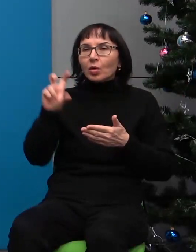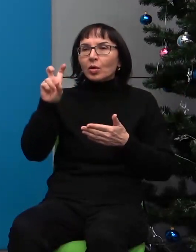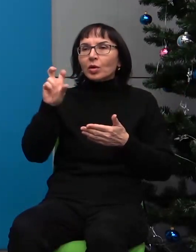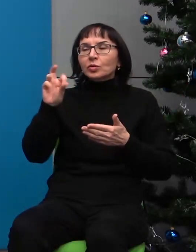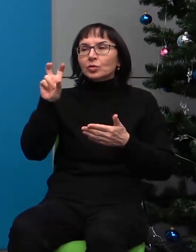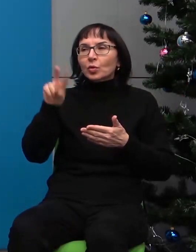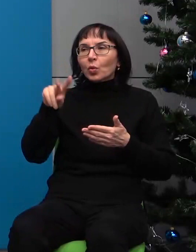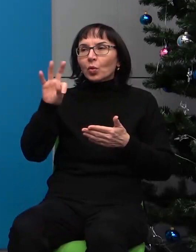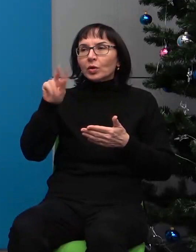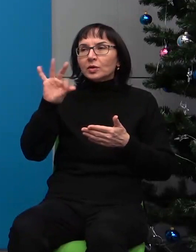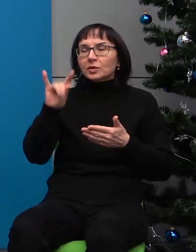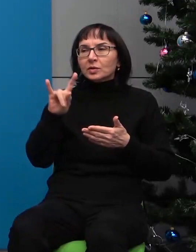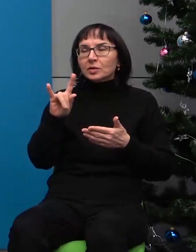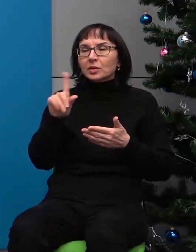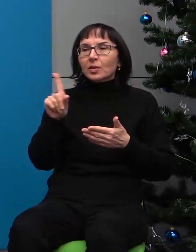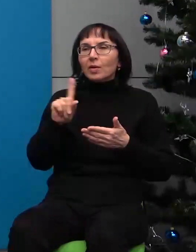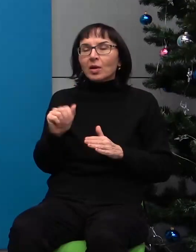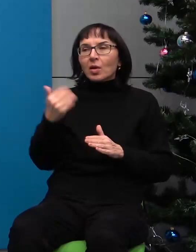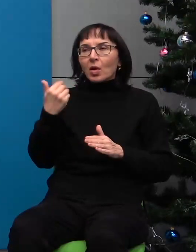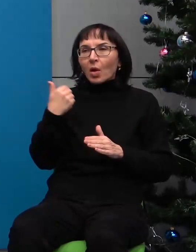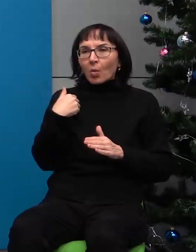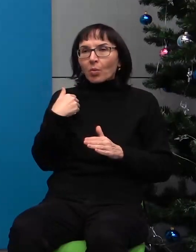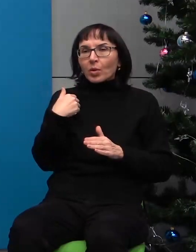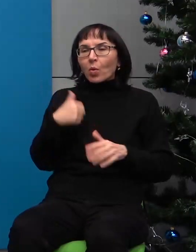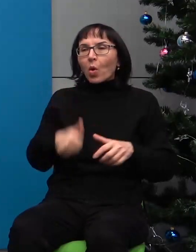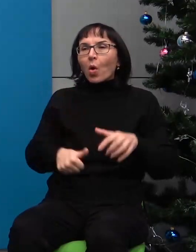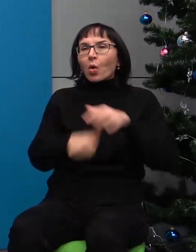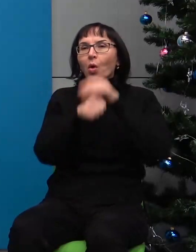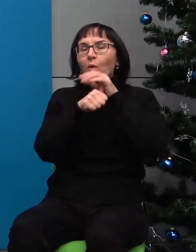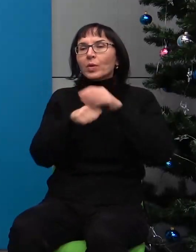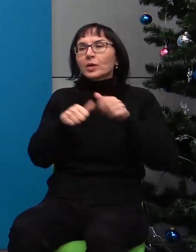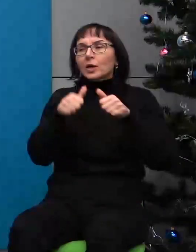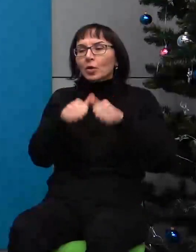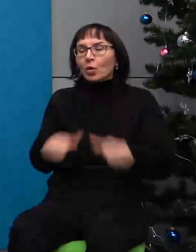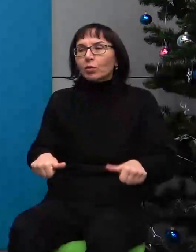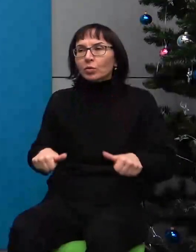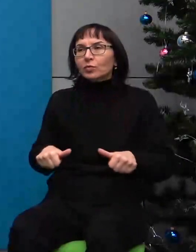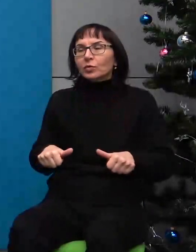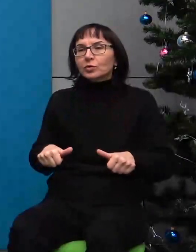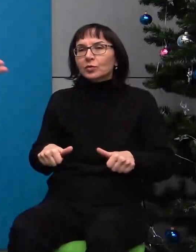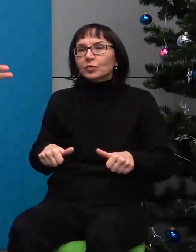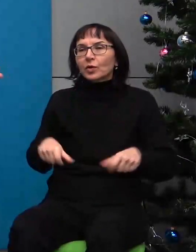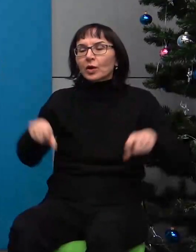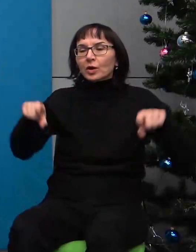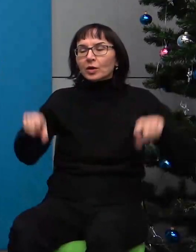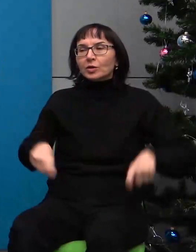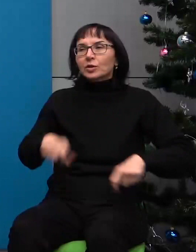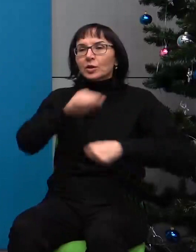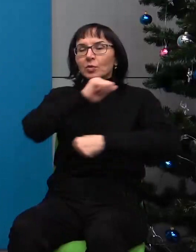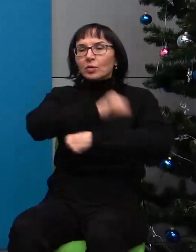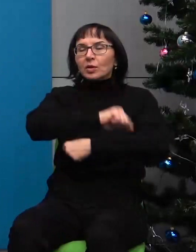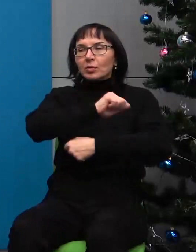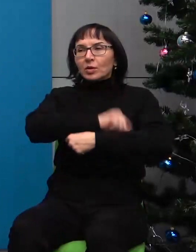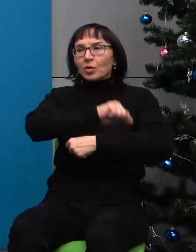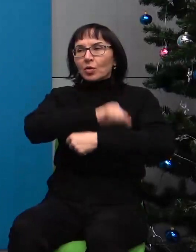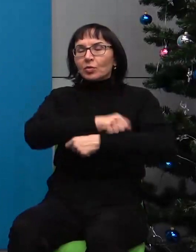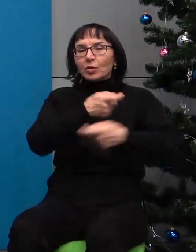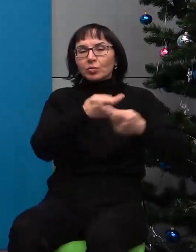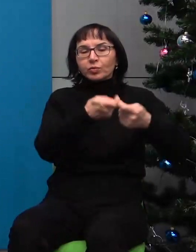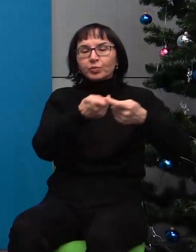Karl Ginter w pozu takiego zwariowanego. To on siedział na balkonie i strzelał z karabinu do ludzi. Tak.